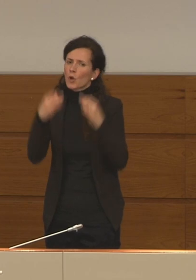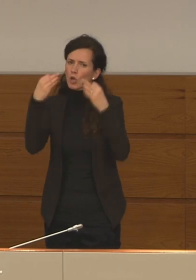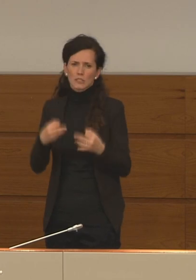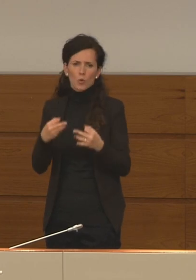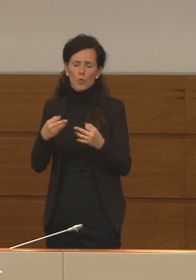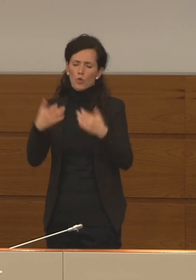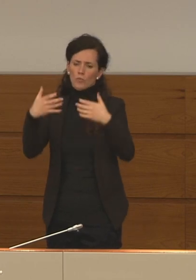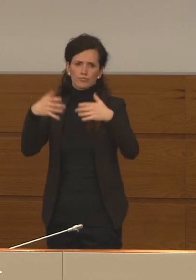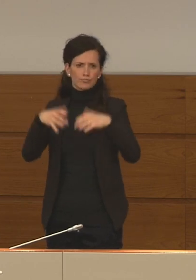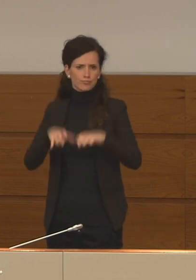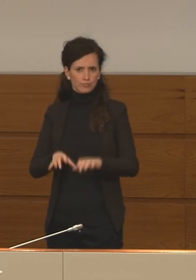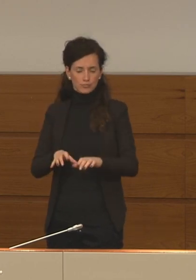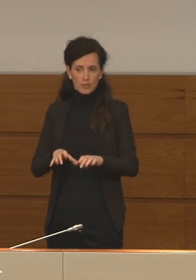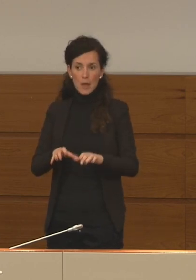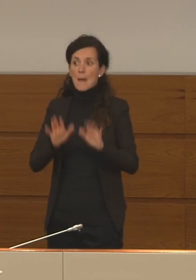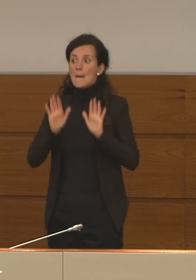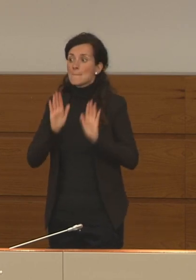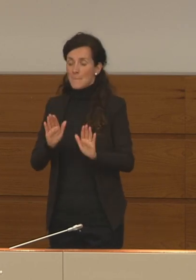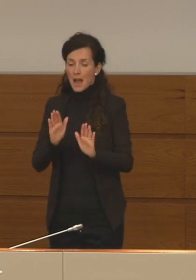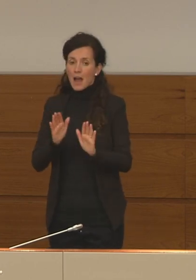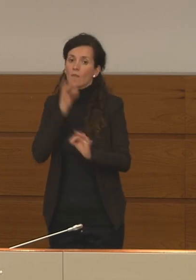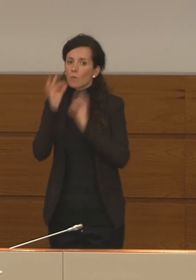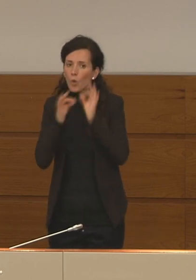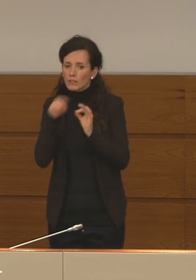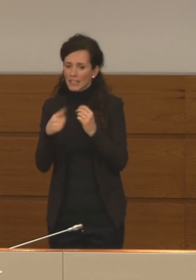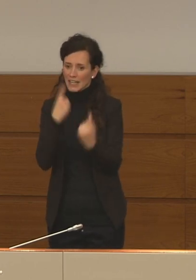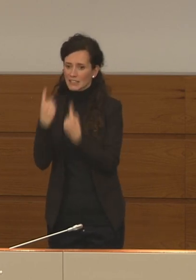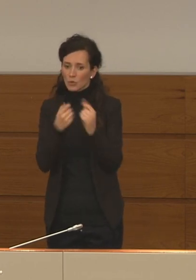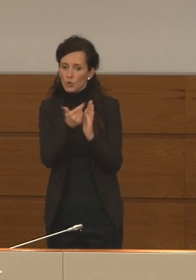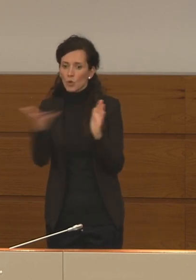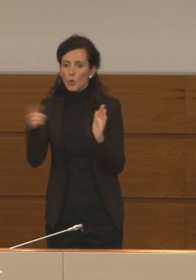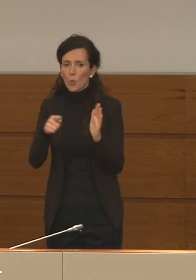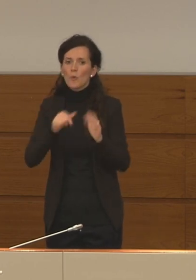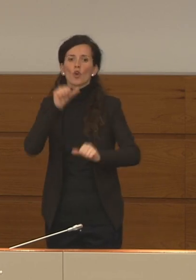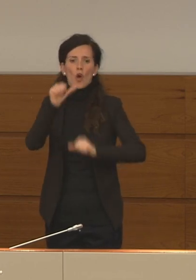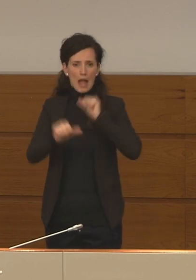evidentemente sfalsa il quadro perché cambia il denominatore e quindi in realtà